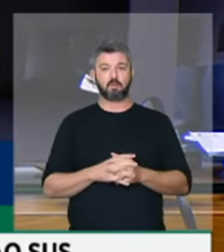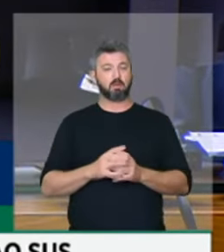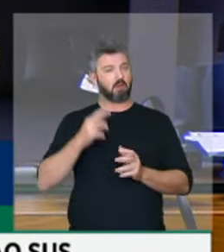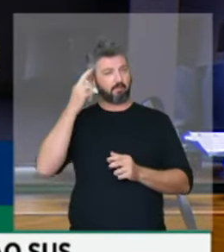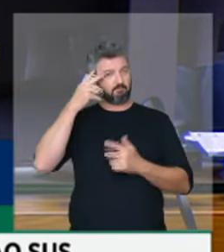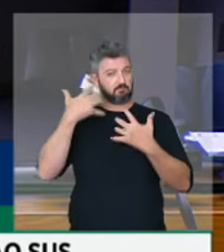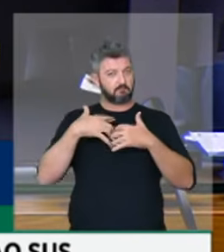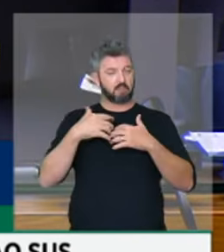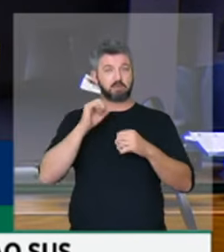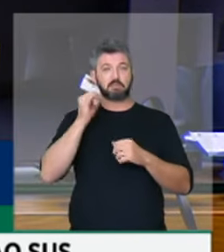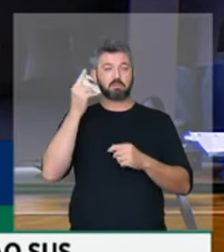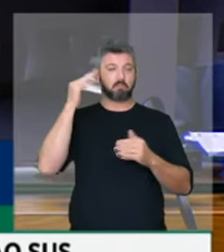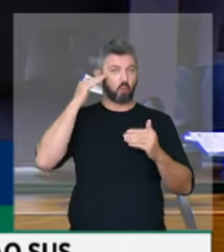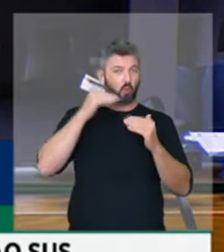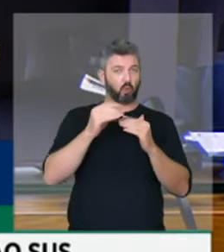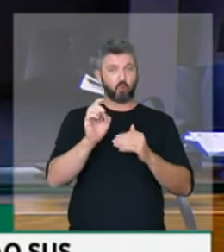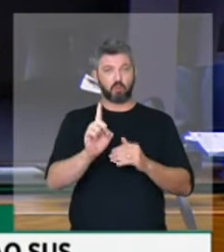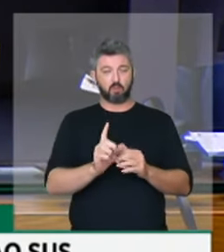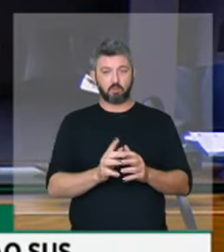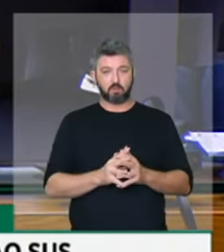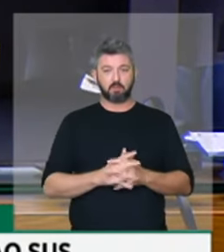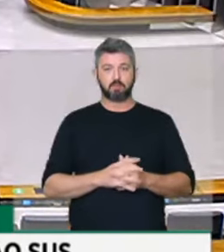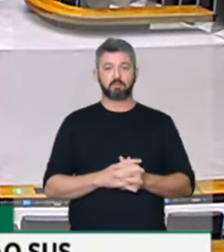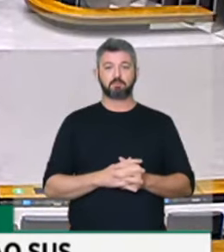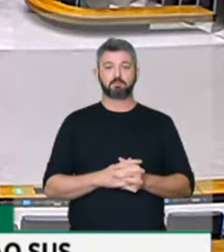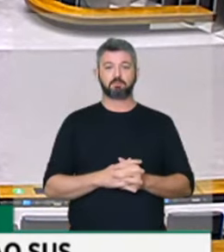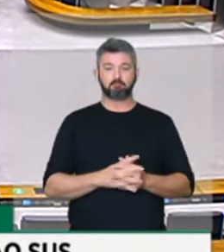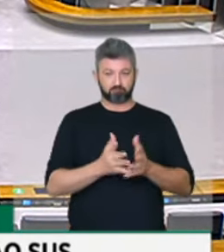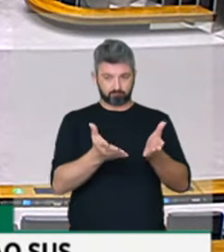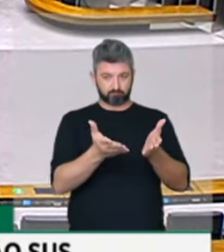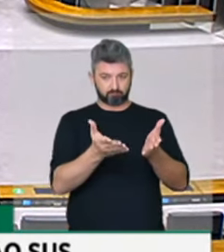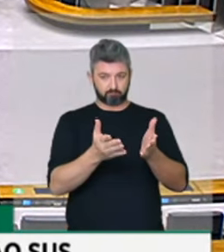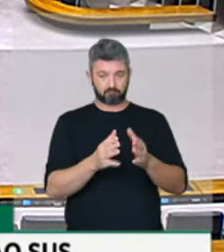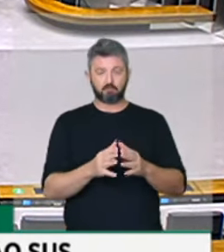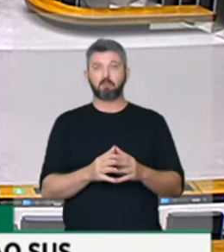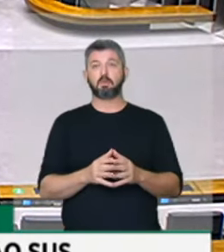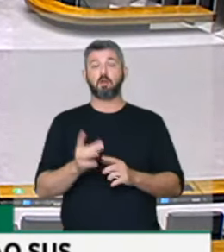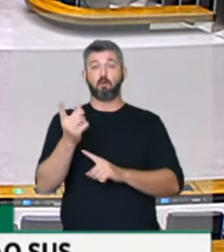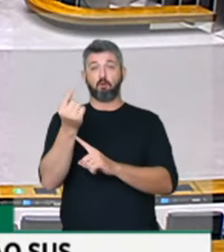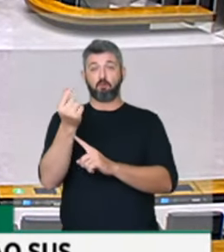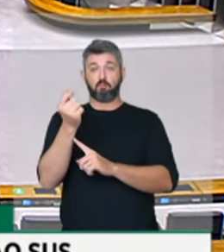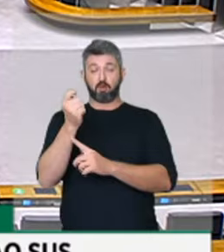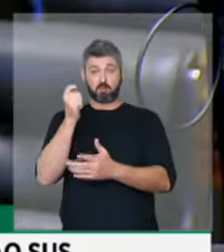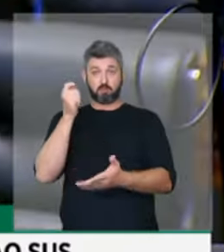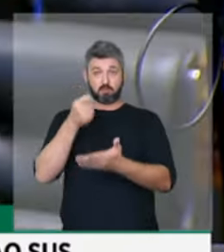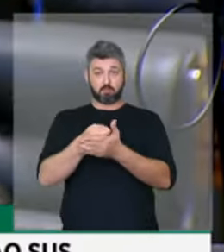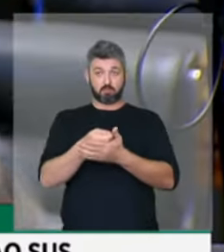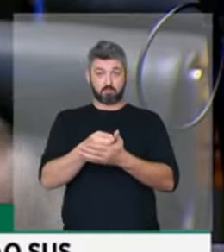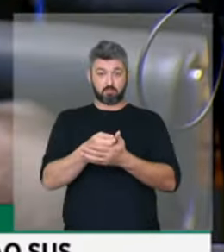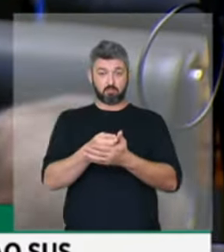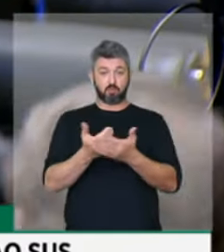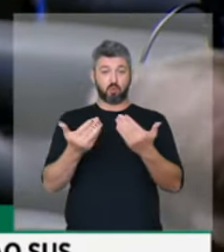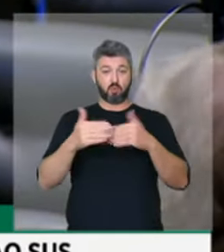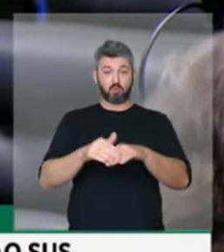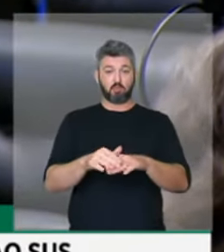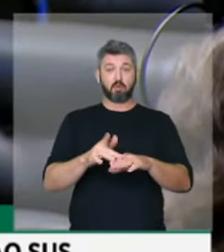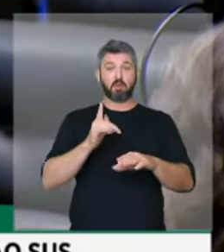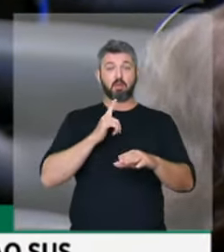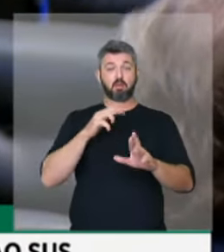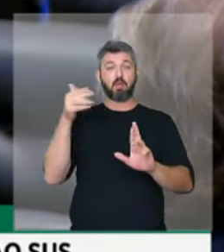HIRAN LER O TEXTO E O TEMPO PARA VER SE O TEXTO CONTEMPLA. -- [DEPUTADO]: OS VALORES A SEREM REEMBOLSO ADOS TERÃO COMO REFERÊNCIA AS TABELAS